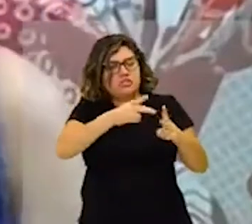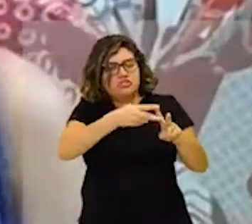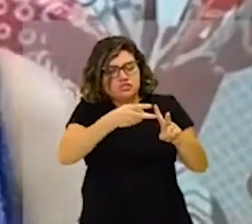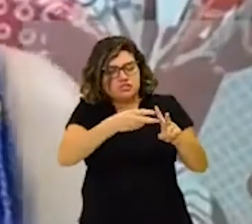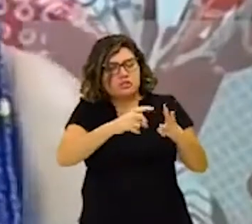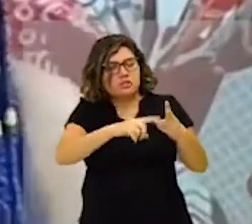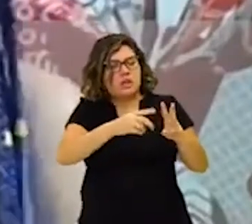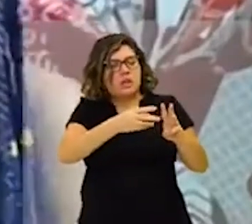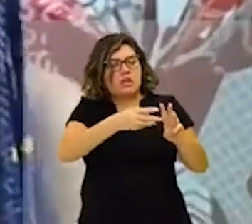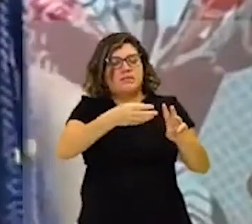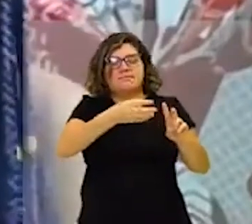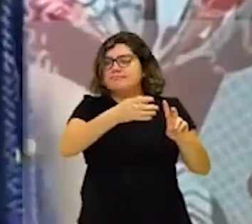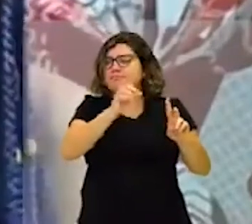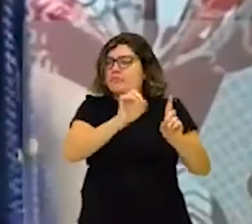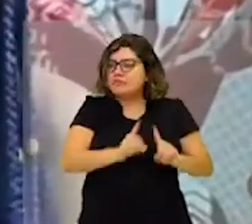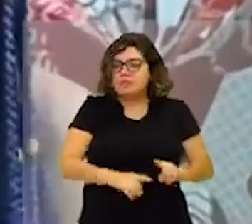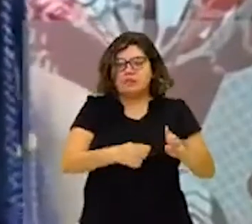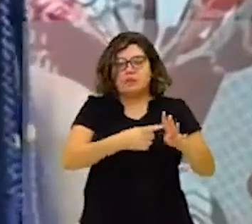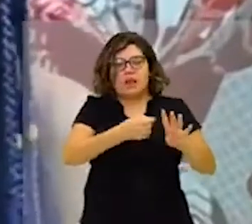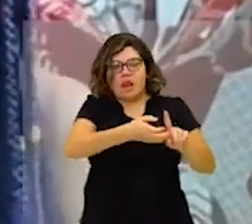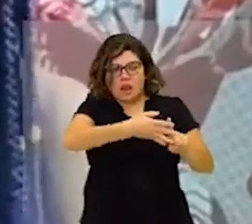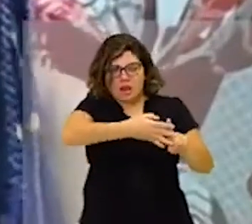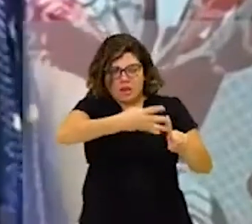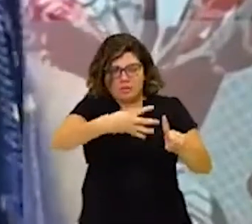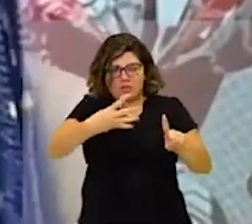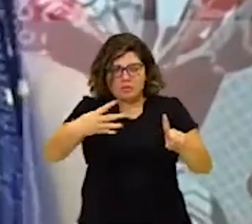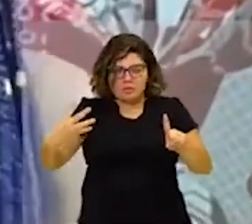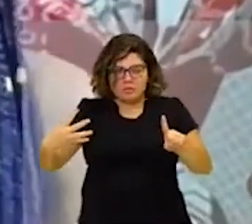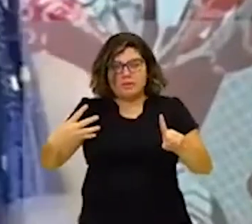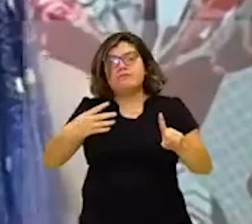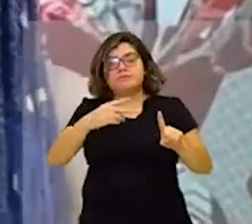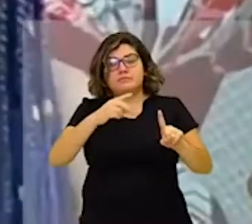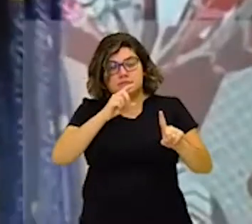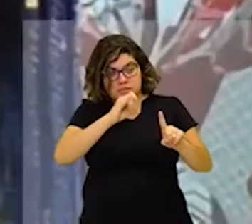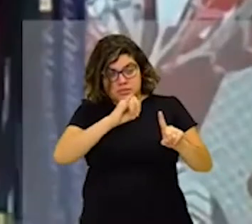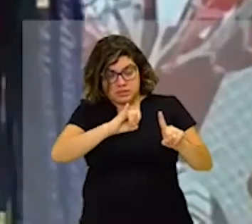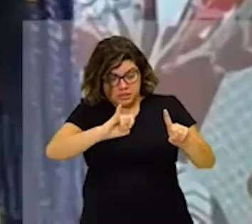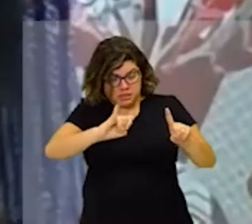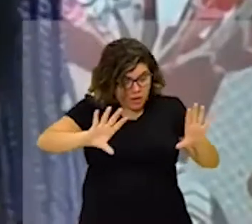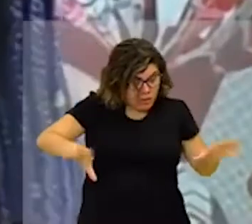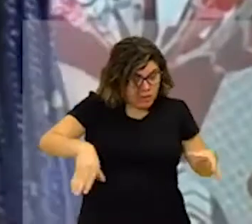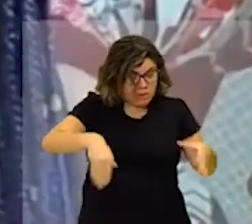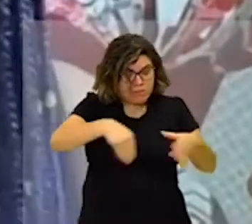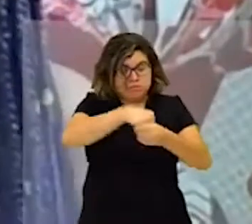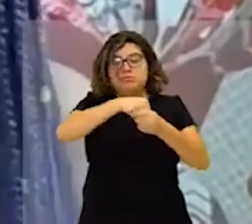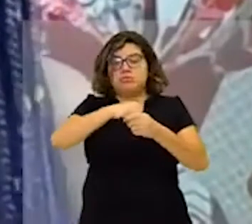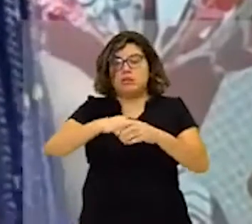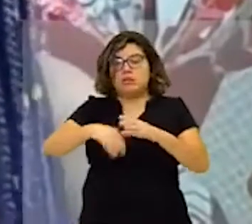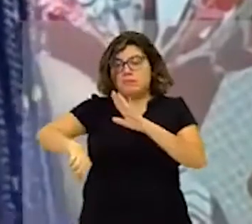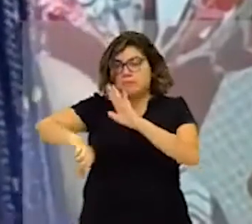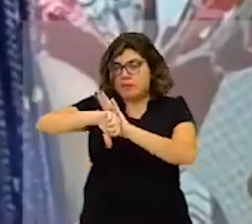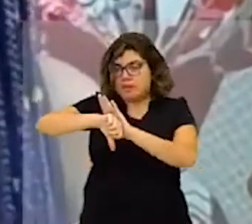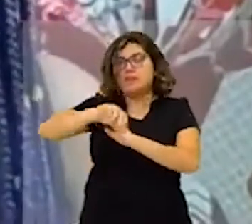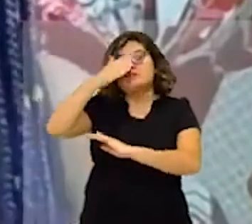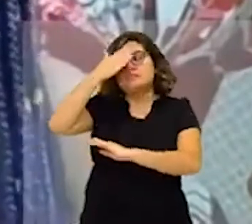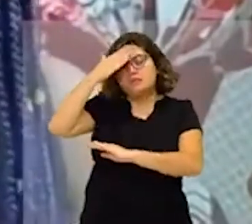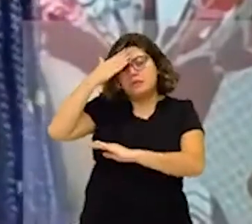LGBT ela quando se quando cruzada com a legislação penal que nós sabemos que tem uma e que nós